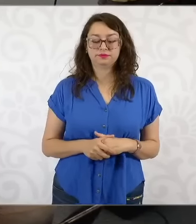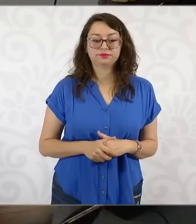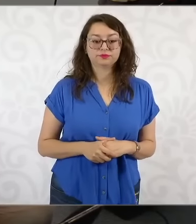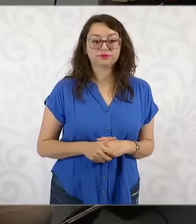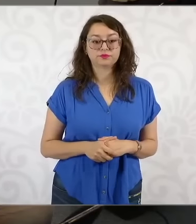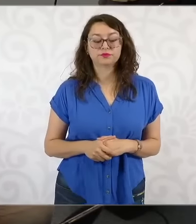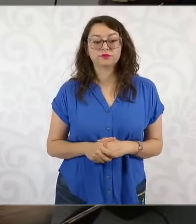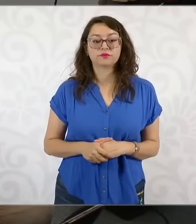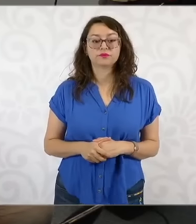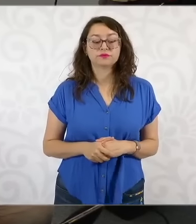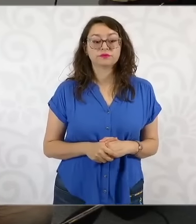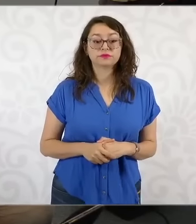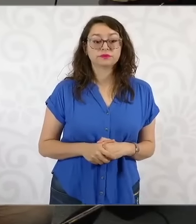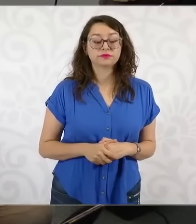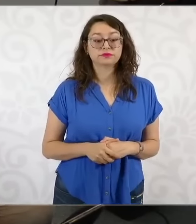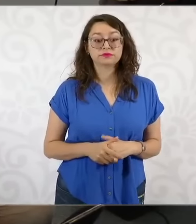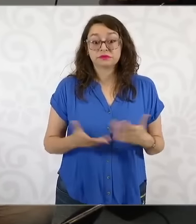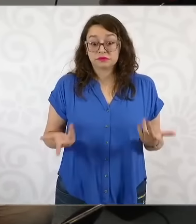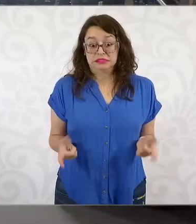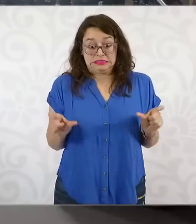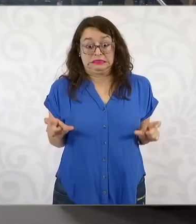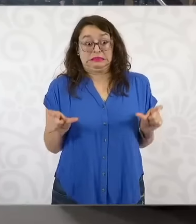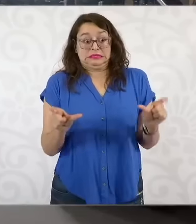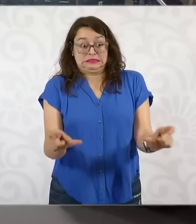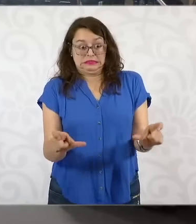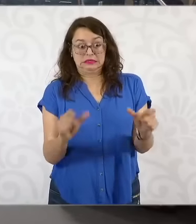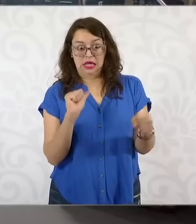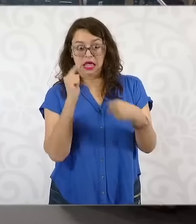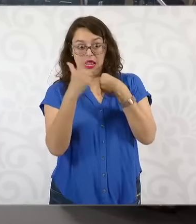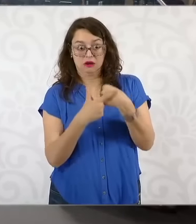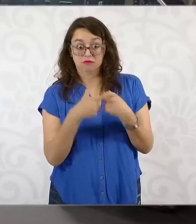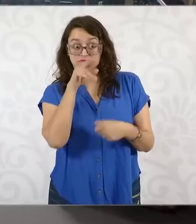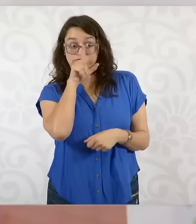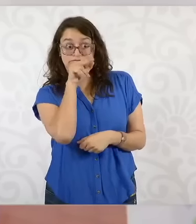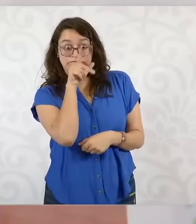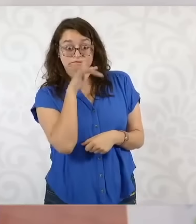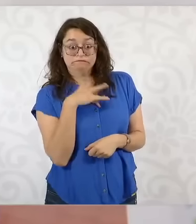eh no le preocupan al gobierno que eventualmente sí se bloquee el acceso. Pues hay que respetar las